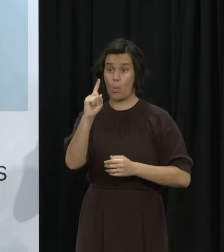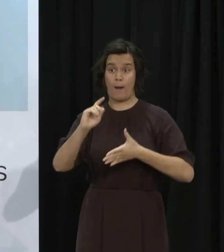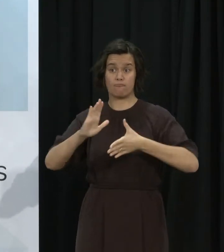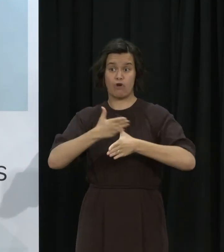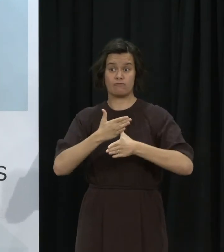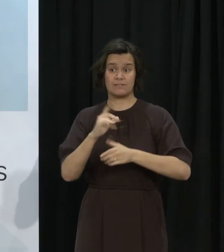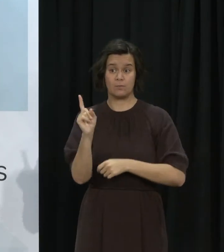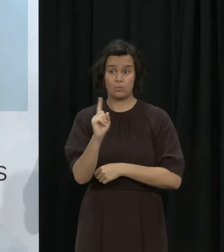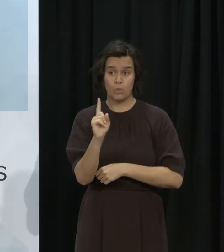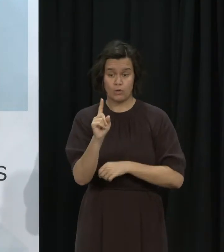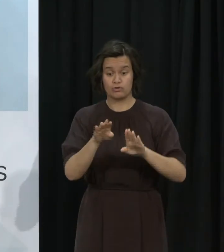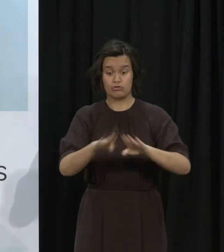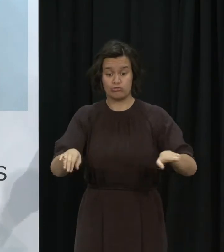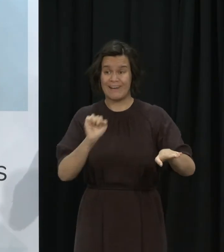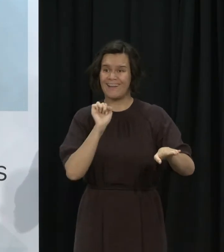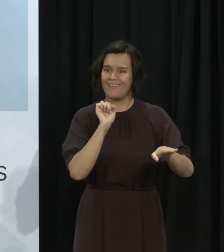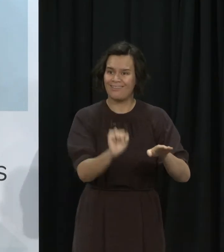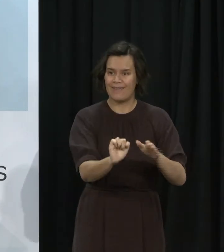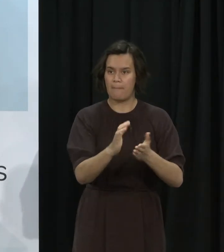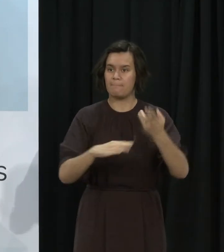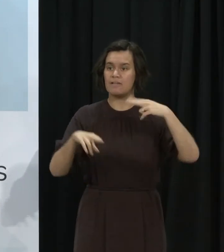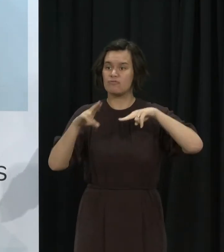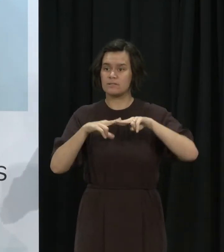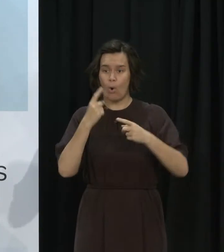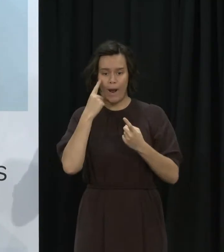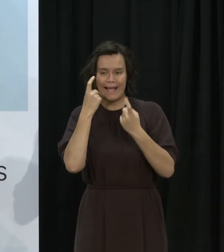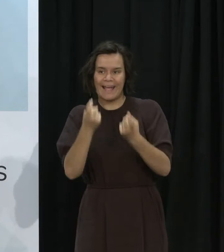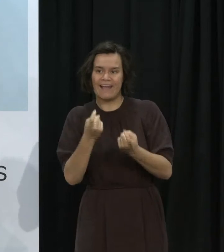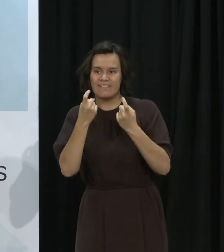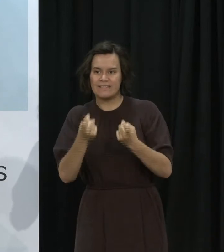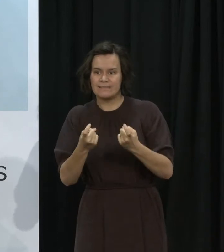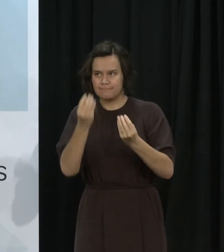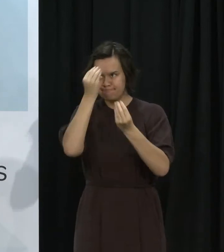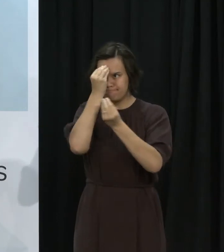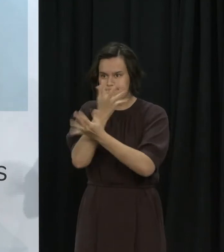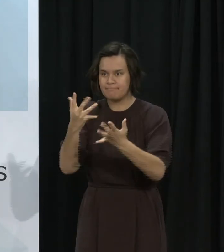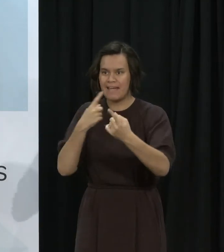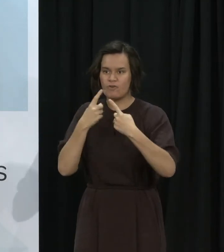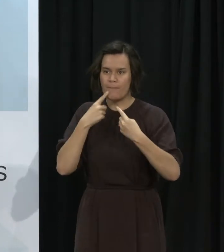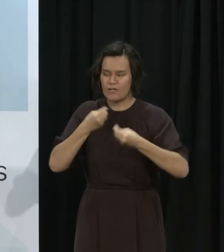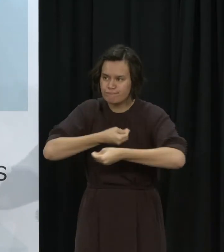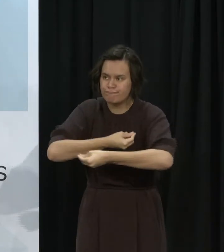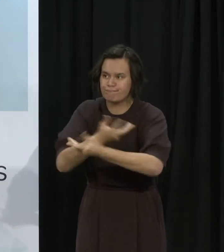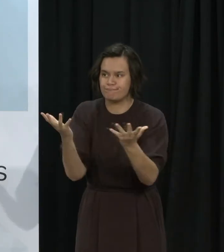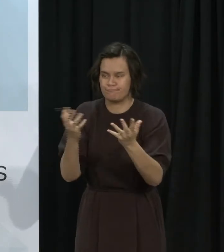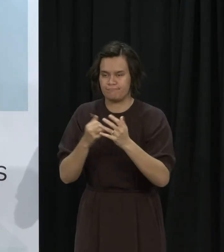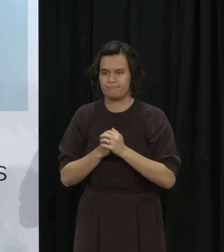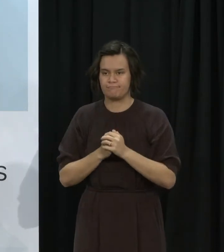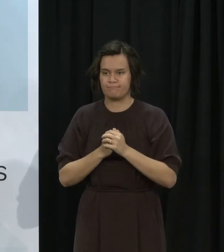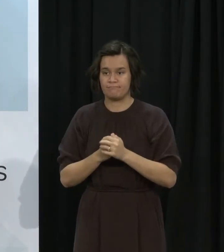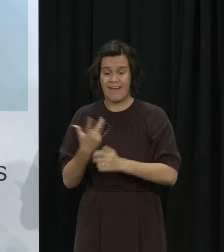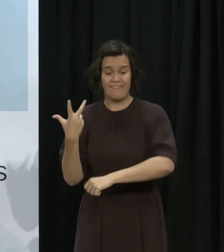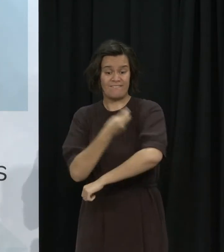tere tere atu ki roto. Nga hapori mamao, pohehe ranei me